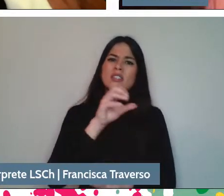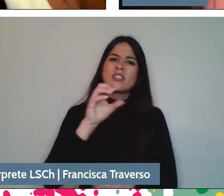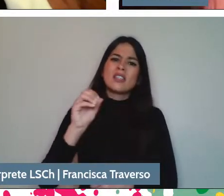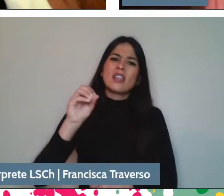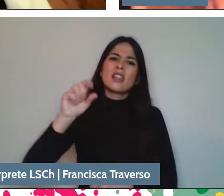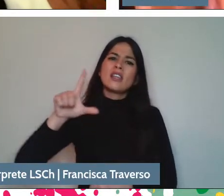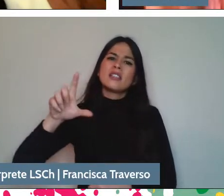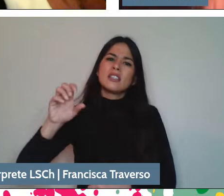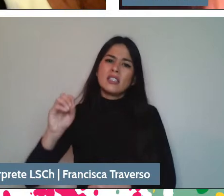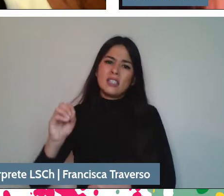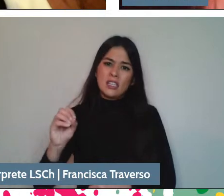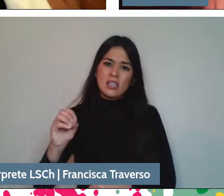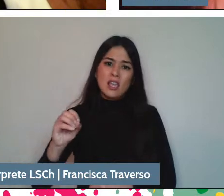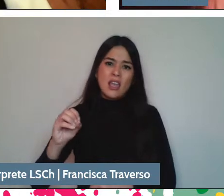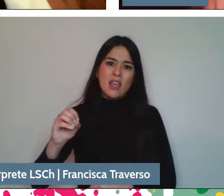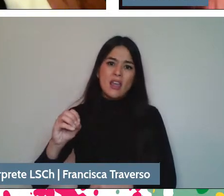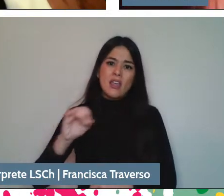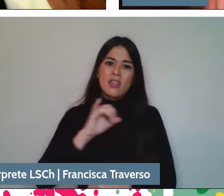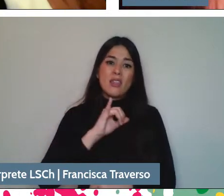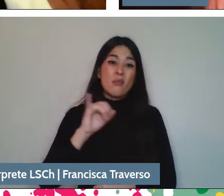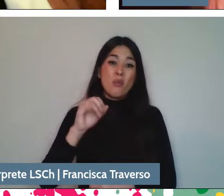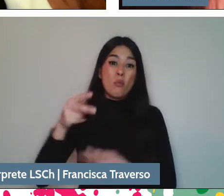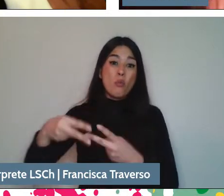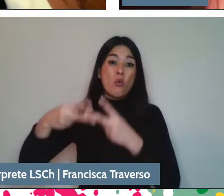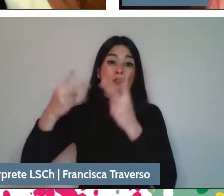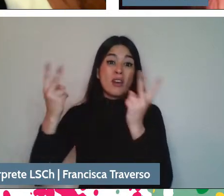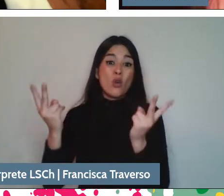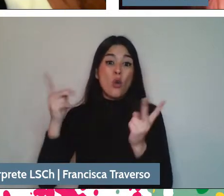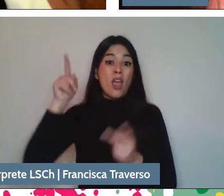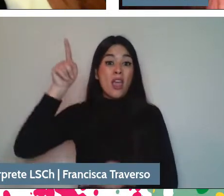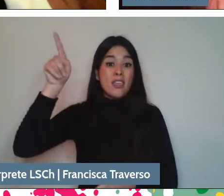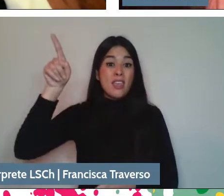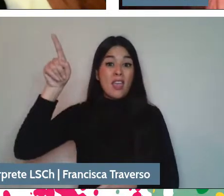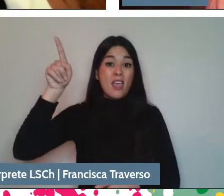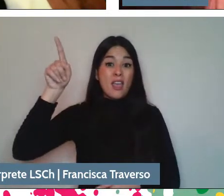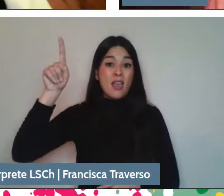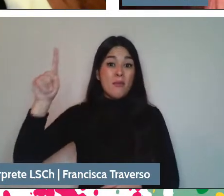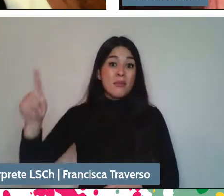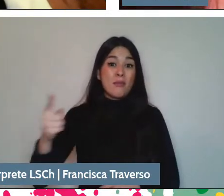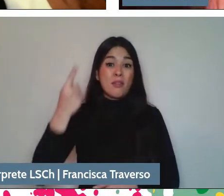sino que se publicó primero en Inglaterra. Y en Inglaterra fue, pero atacado así.